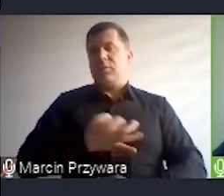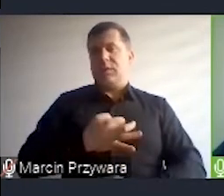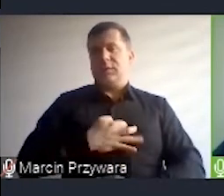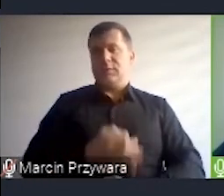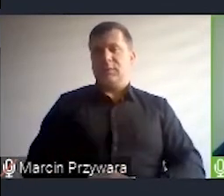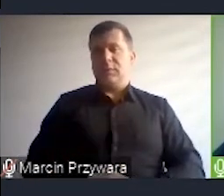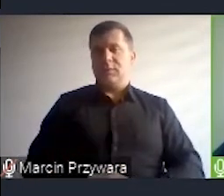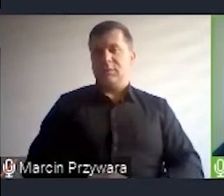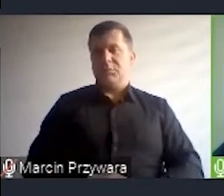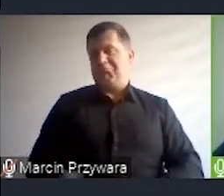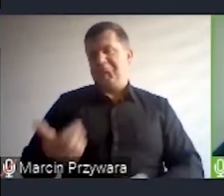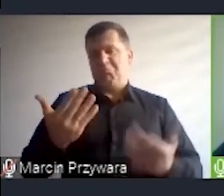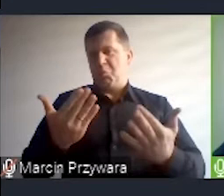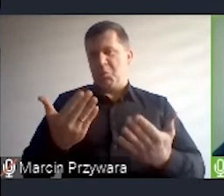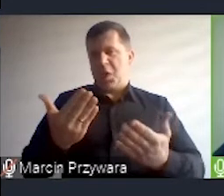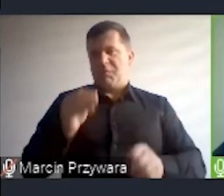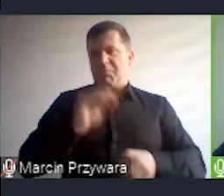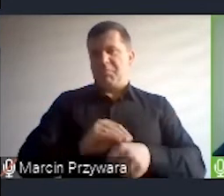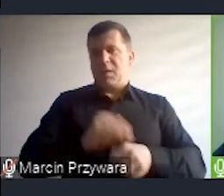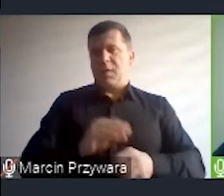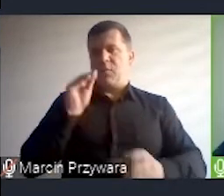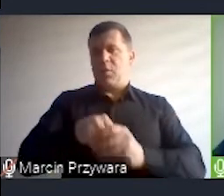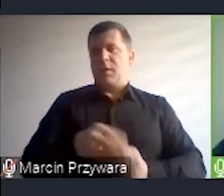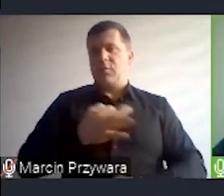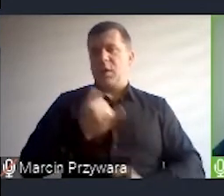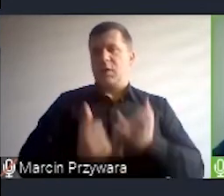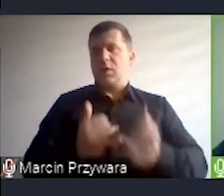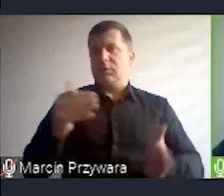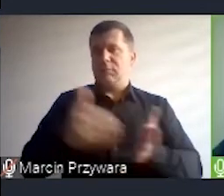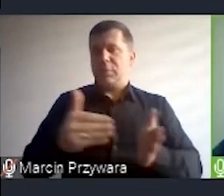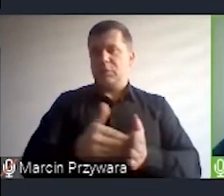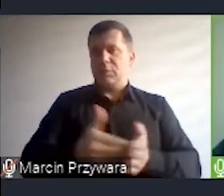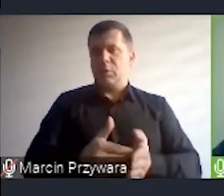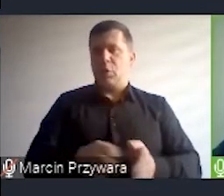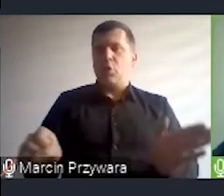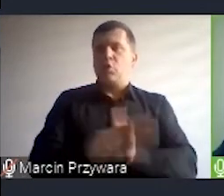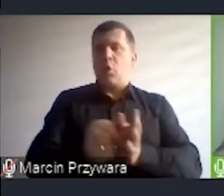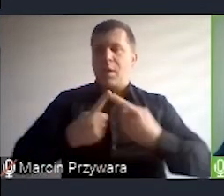Stosukowo prosta metoda na wkład własny, jeżeli potrzebujemy do realizacji projektu,